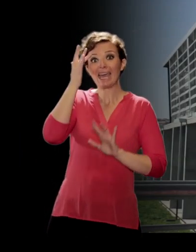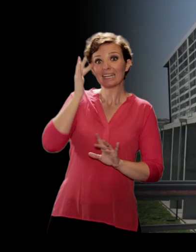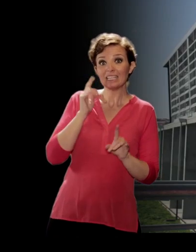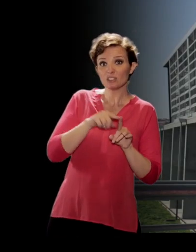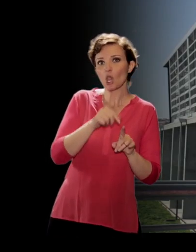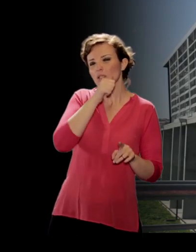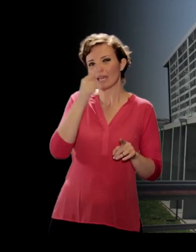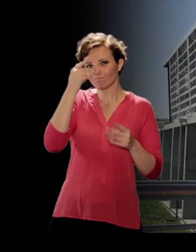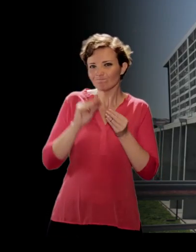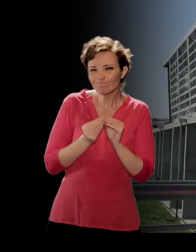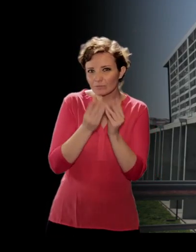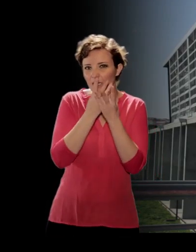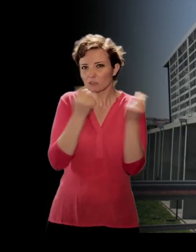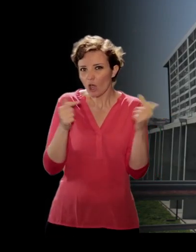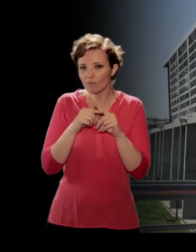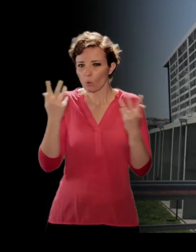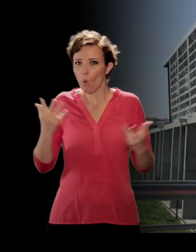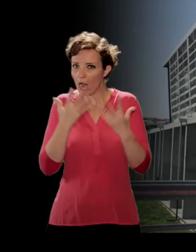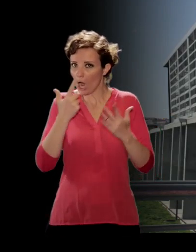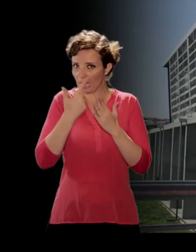per la sicurezza delle nostre costruzioni.